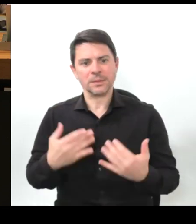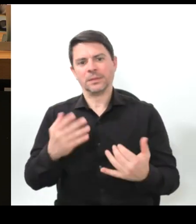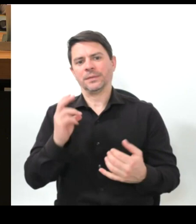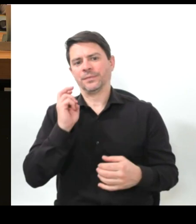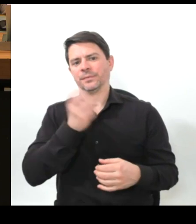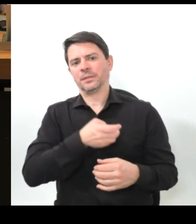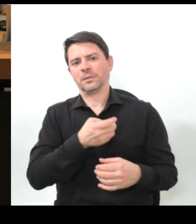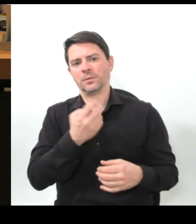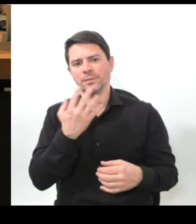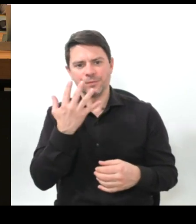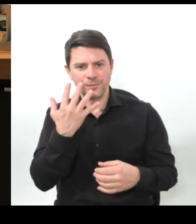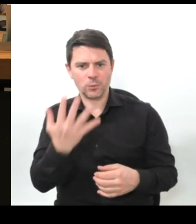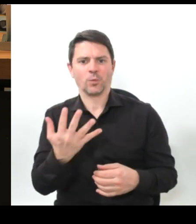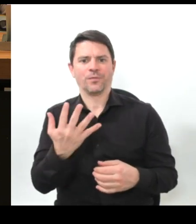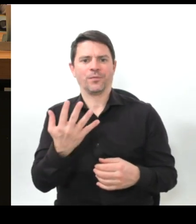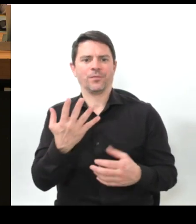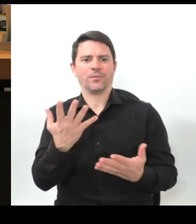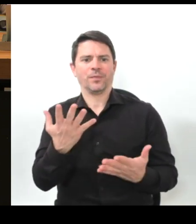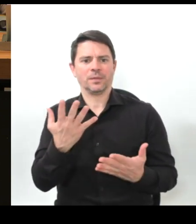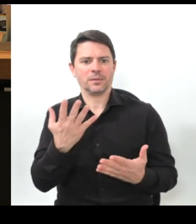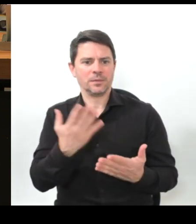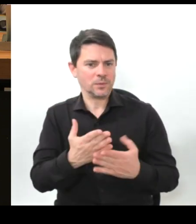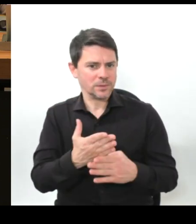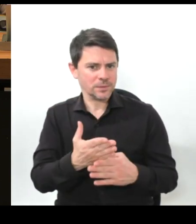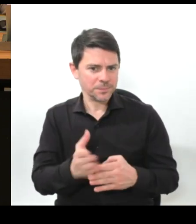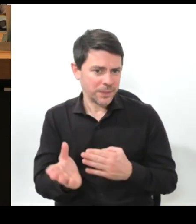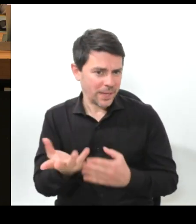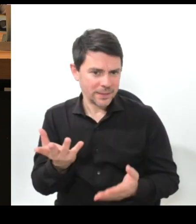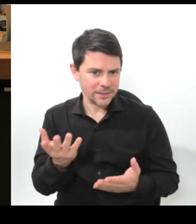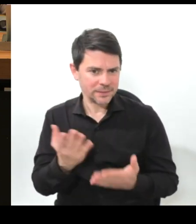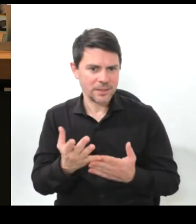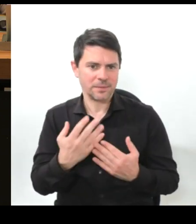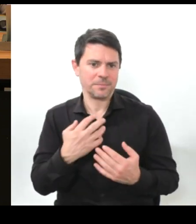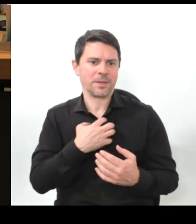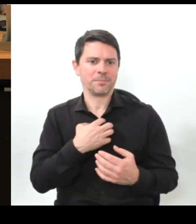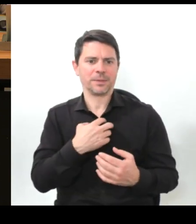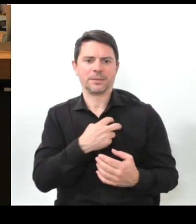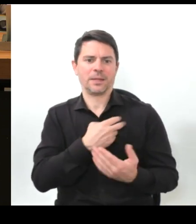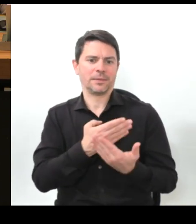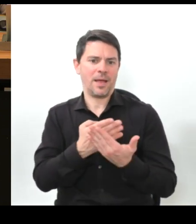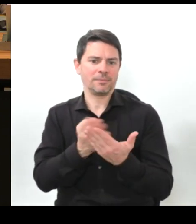Im Jahr 20 19 haben sie die Klima Notlage ausgerufen, weil Sie glaubten,